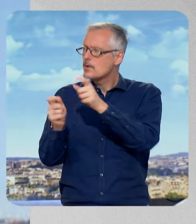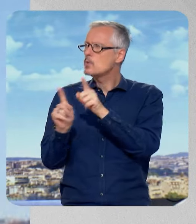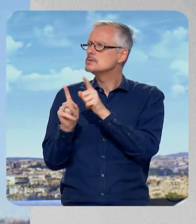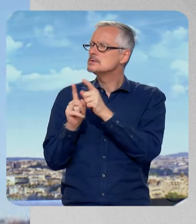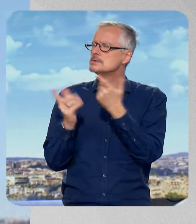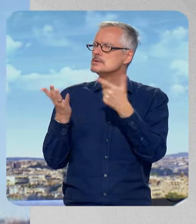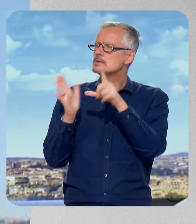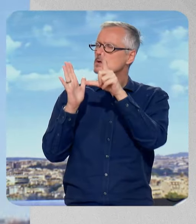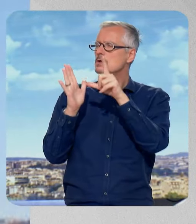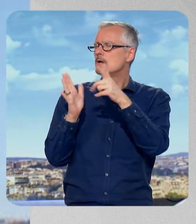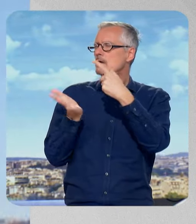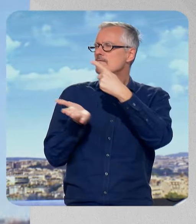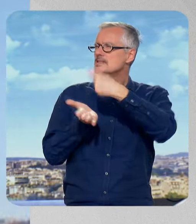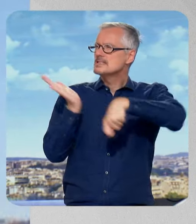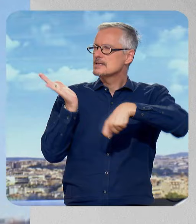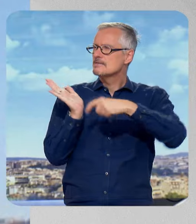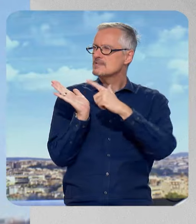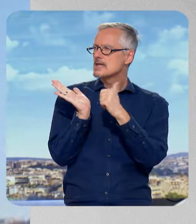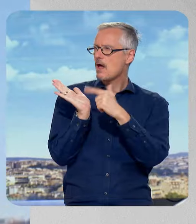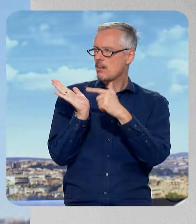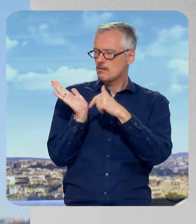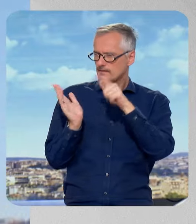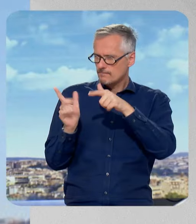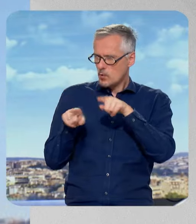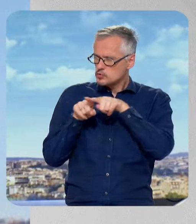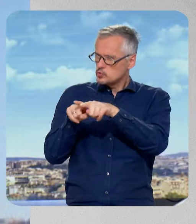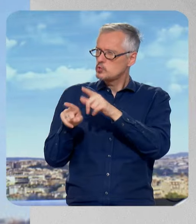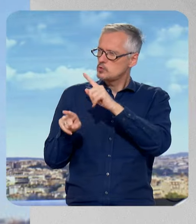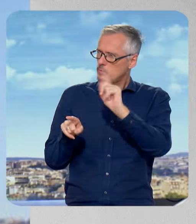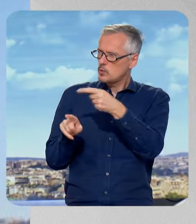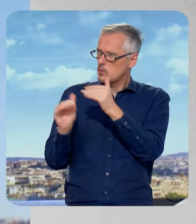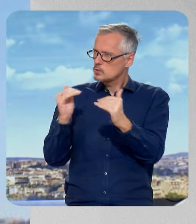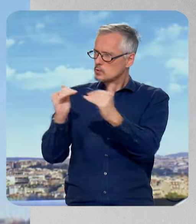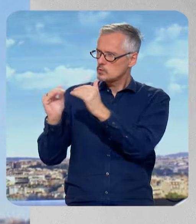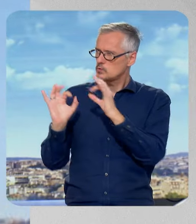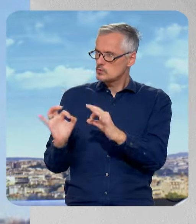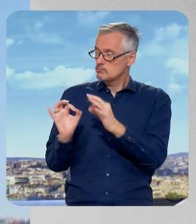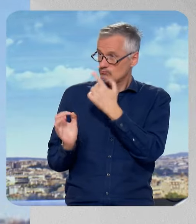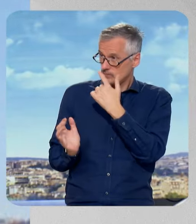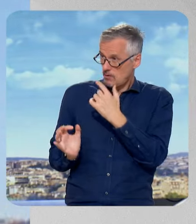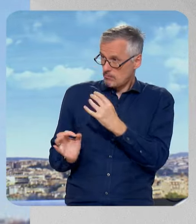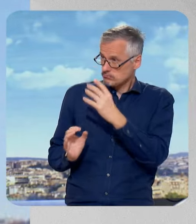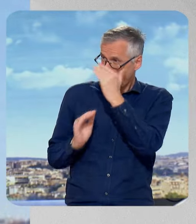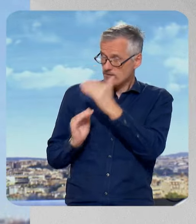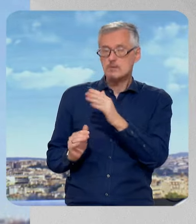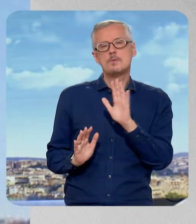et de ses premiers entretiens, M.Barnier a dit qu'il était ouvert au fait de rediscuter certains aspects de la réforme des retraites.